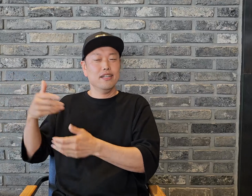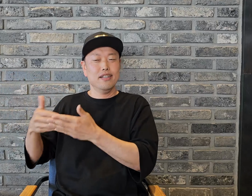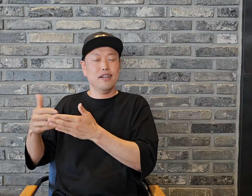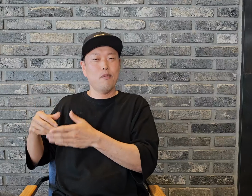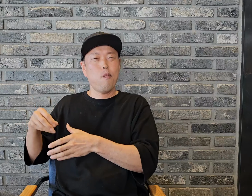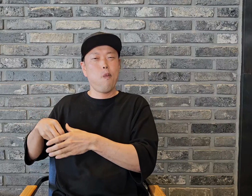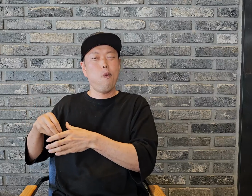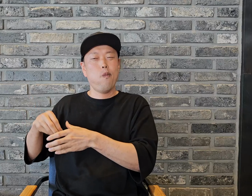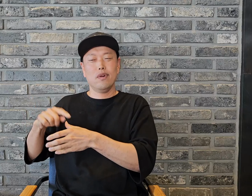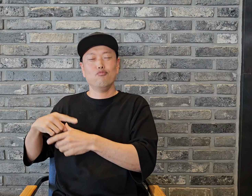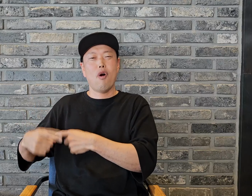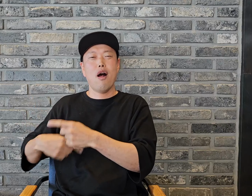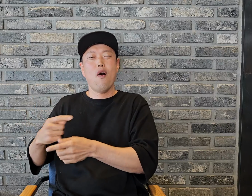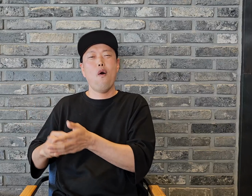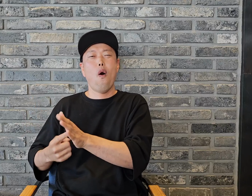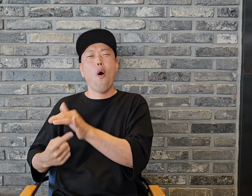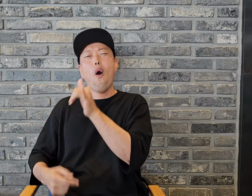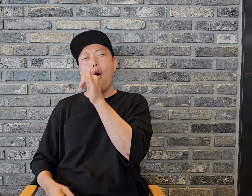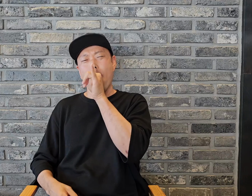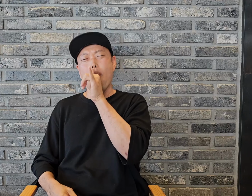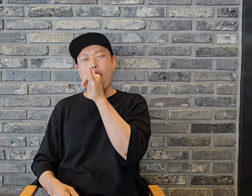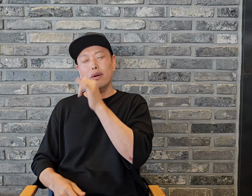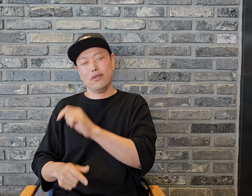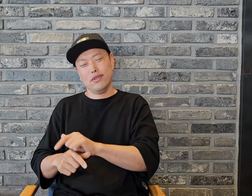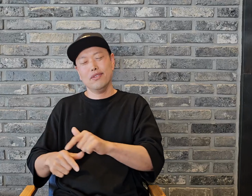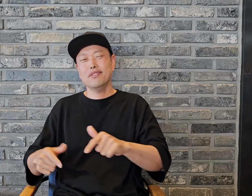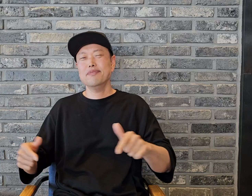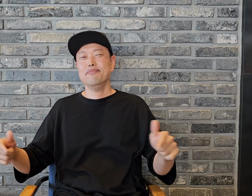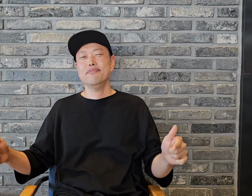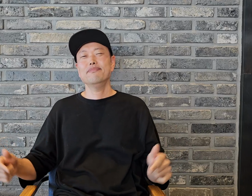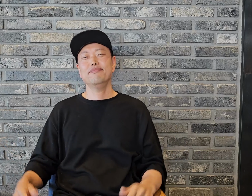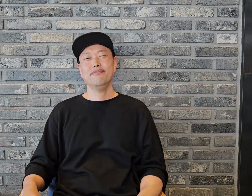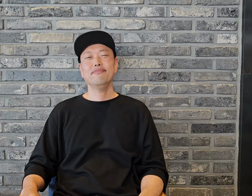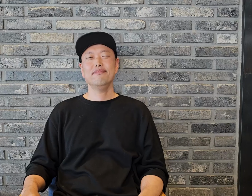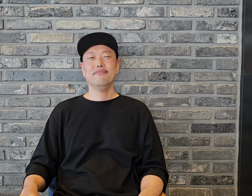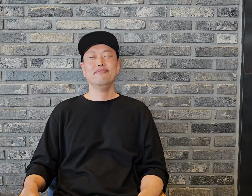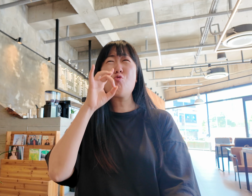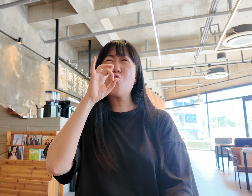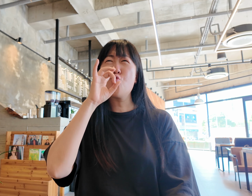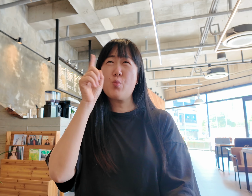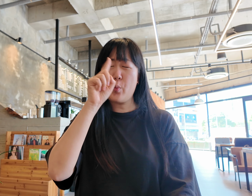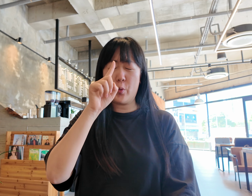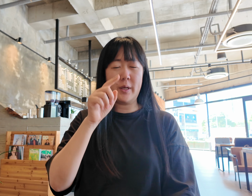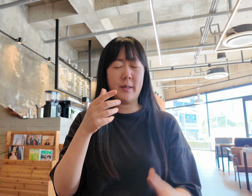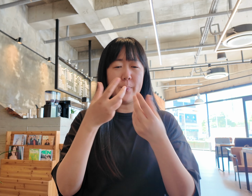um Inhalte zu erstellen. Ich habe eine Frage.